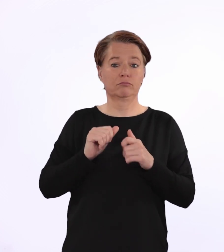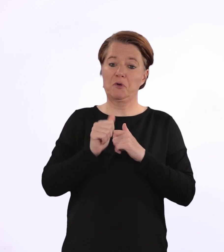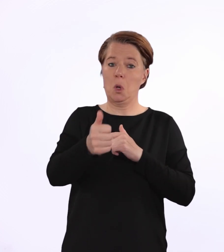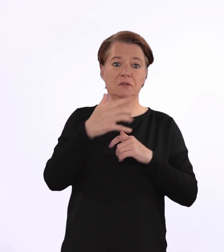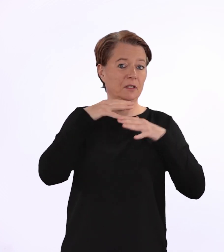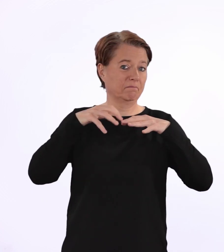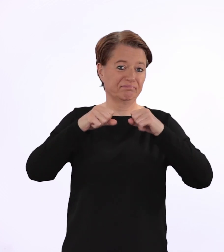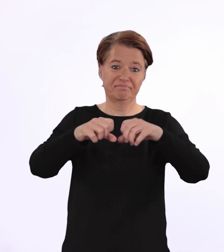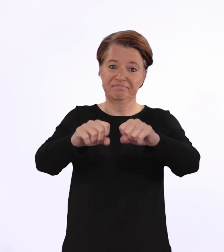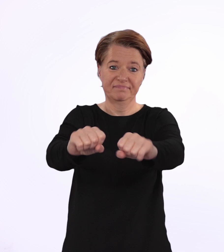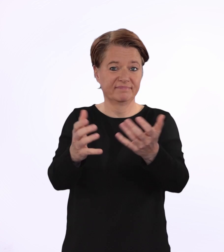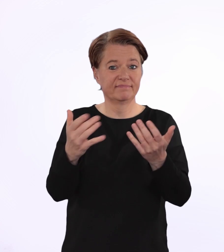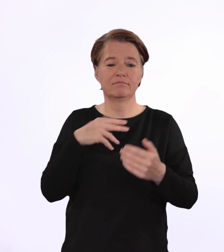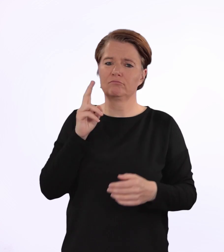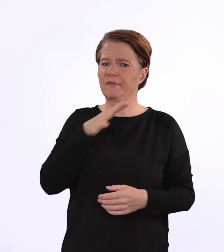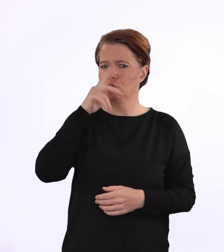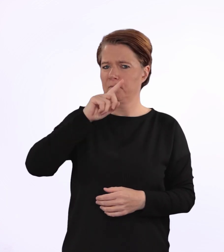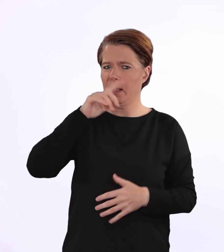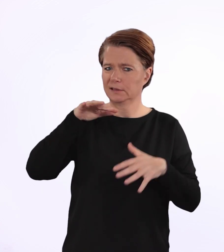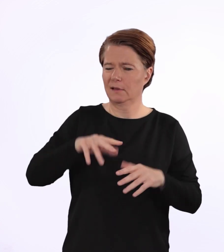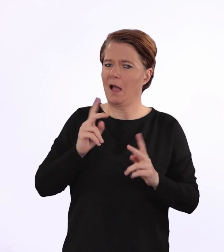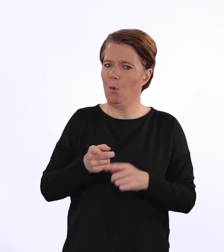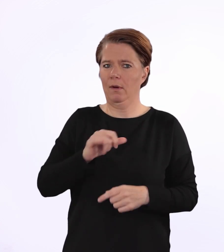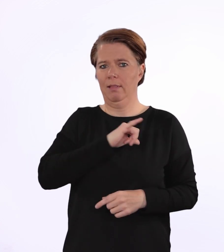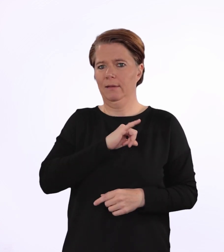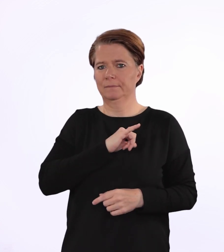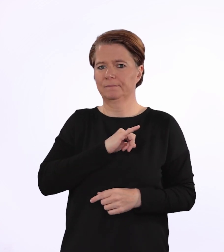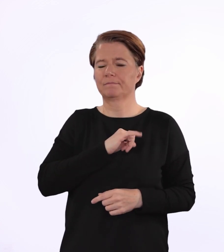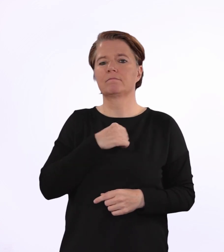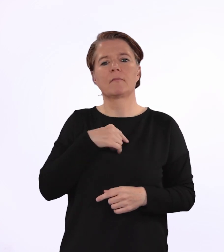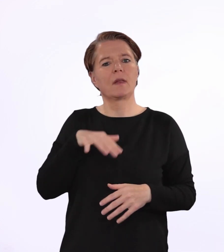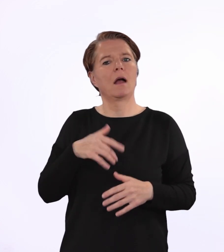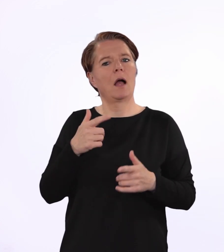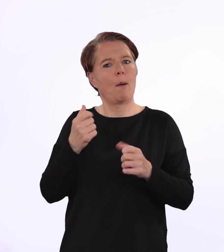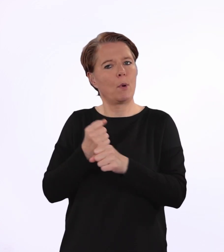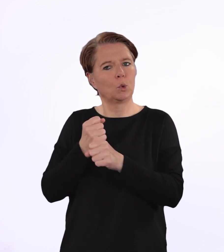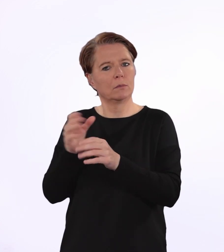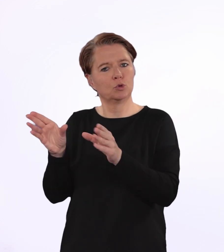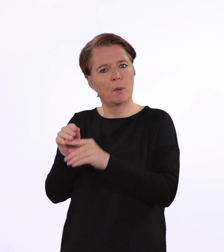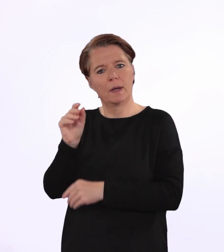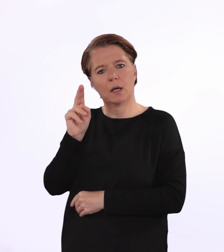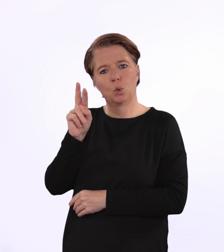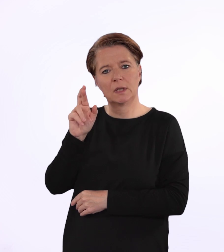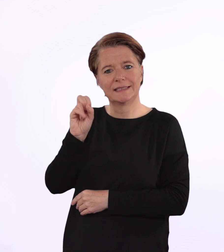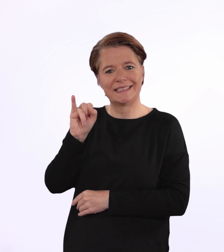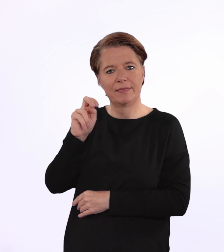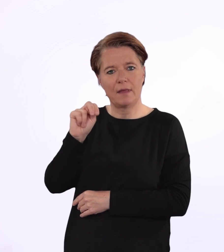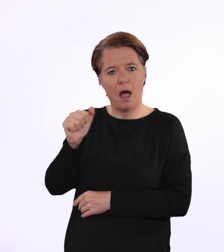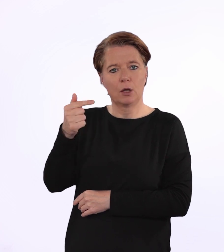die mir unheimlich viel Spaß machen und mich total interessieren. Da ist zum einen eine Produktion mit Ursina Tossi,